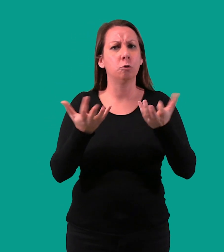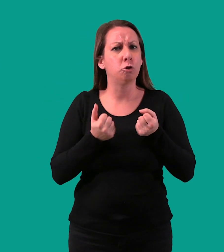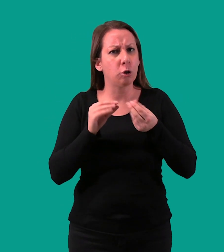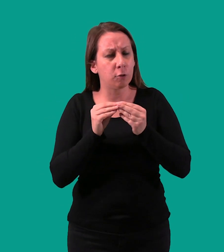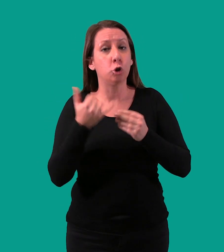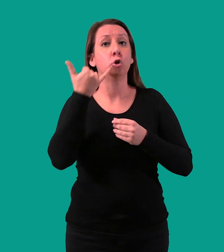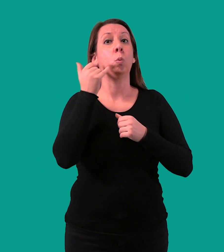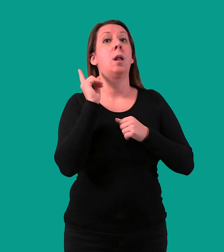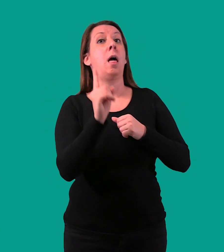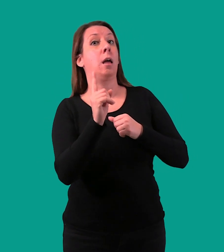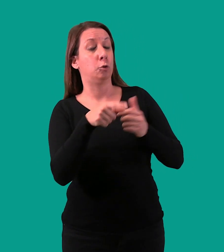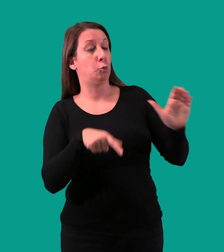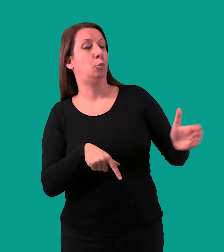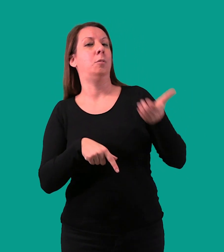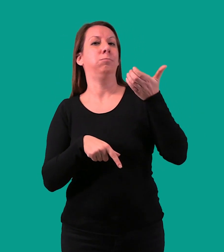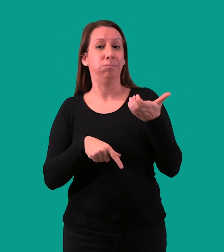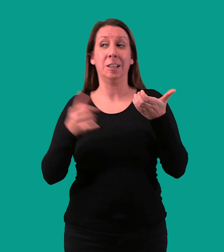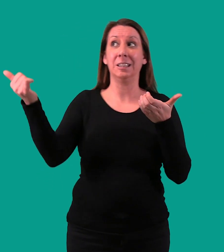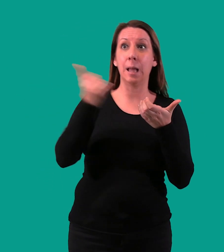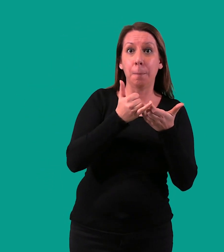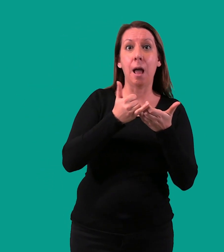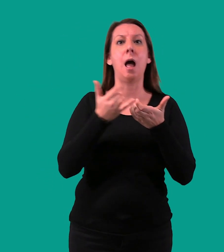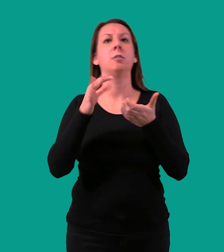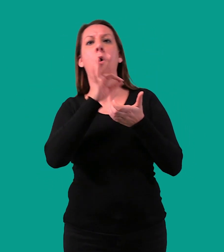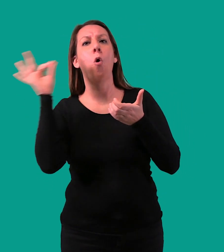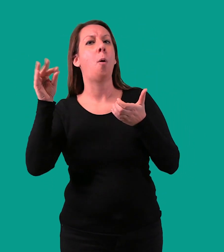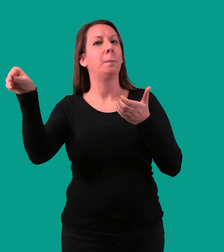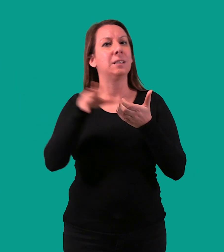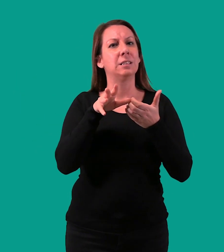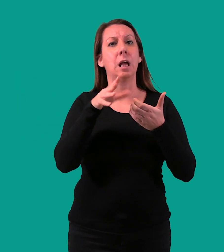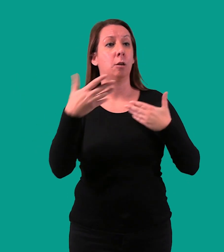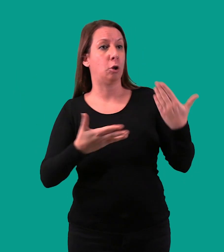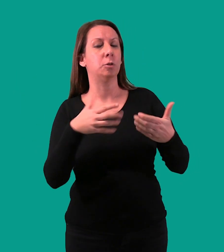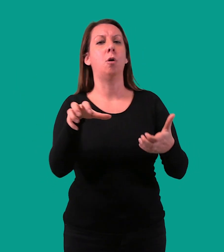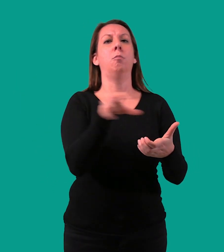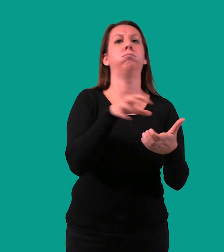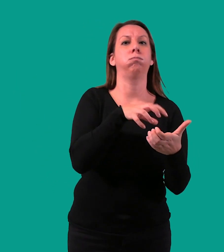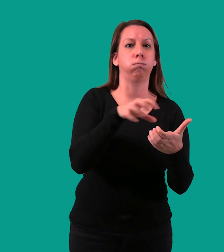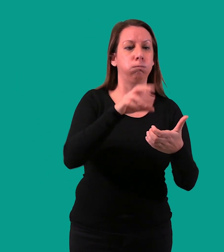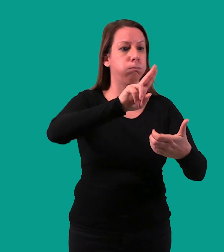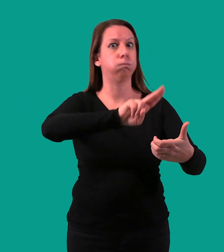dai vigili del fuoco direttamente al suo cellulare,